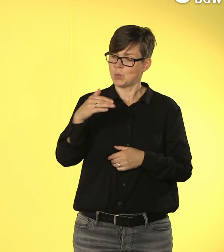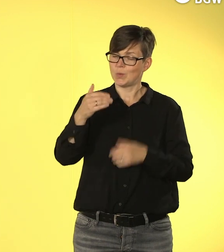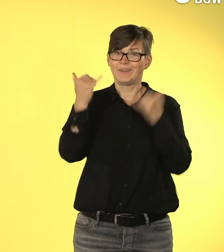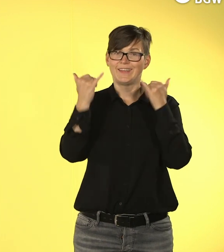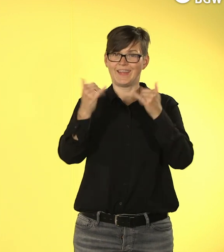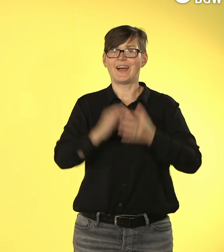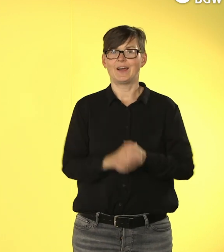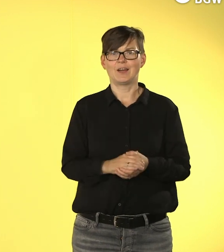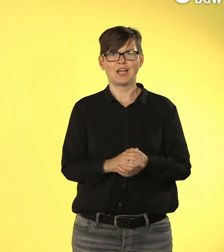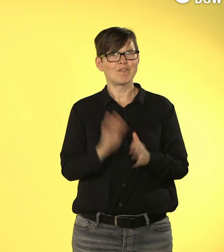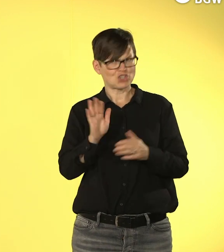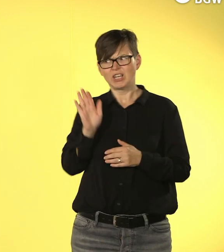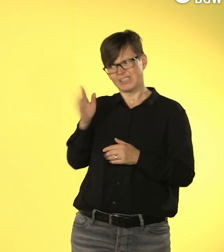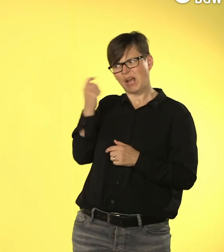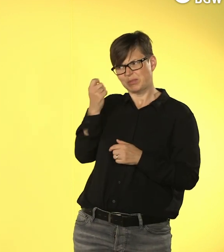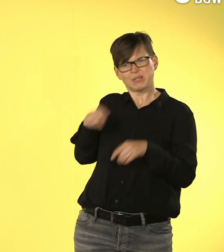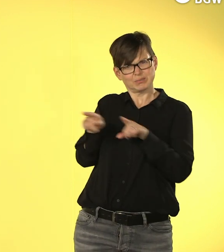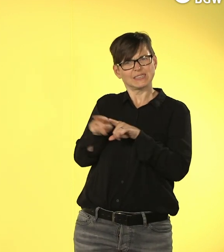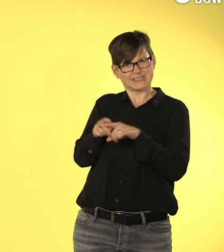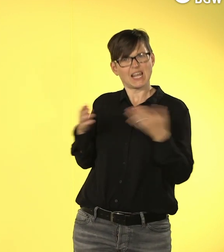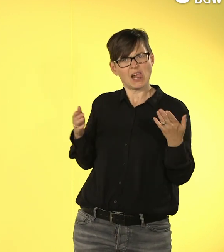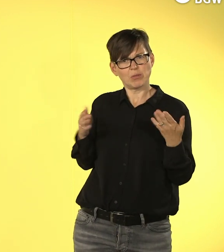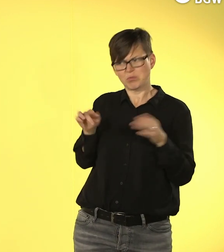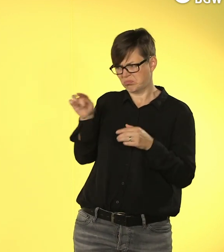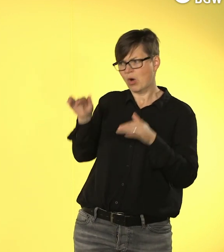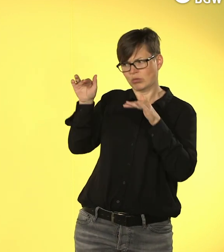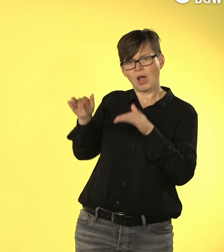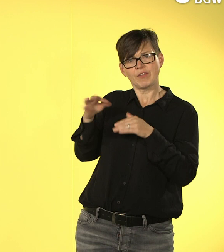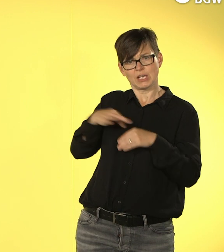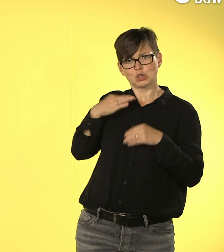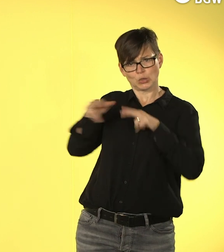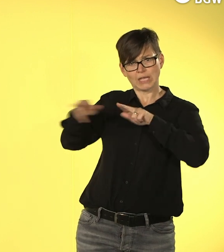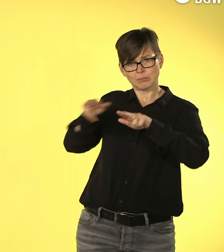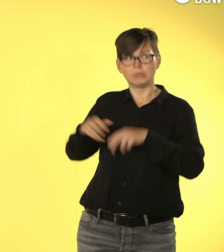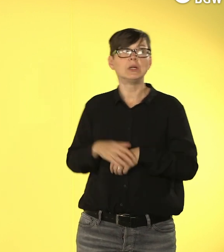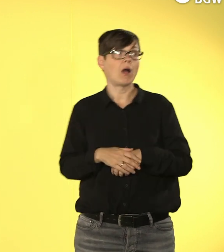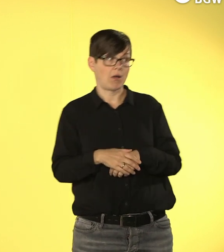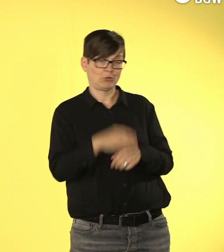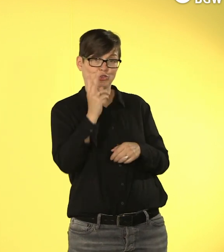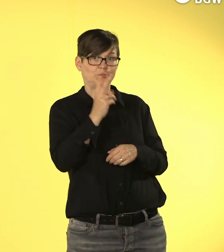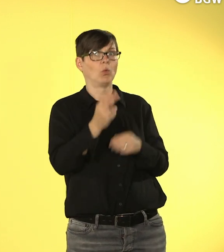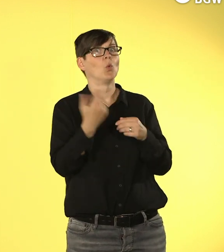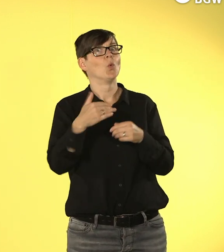Martina, ihr im Betrieb werdet auch Gesundheitsmanagement haben. Ganz wichtiges Thema bei der BGW!